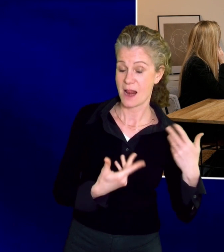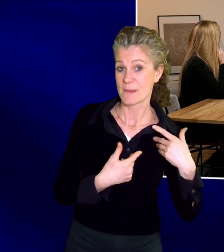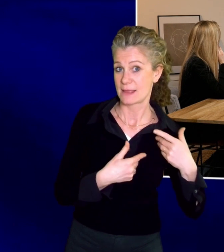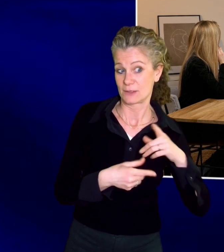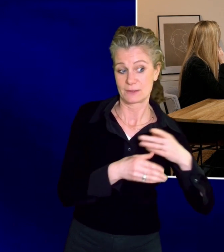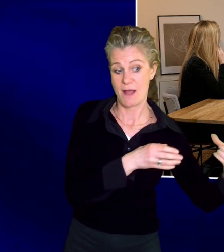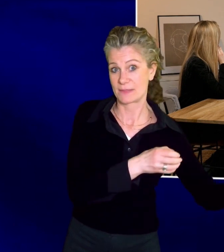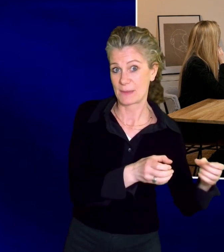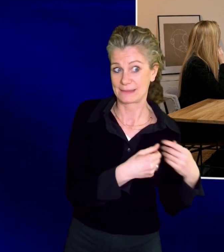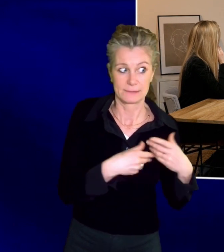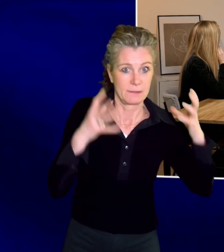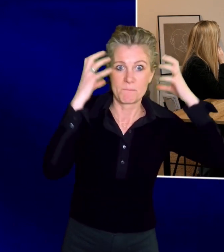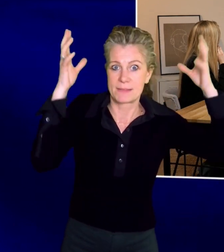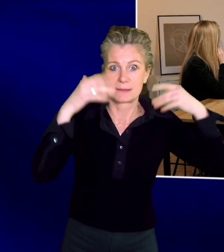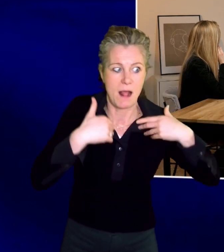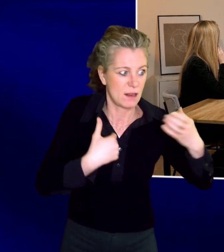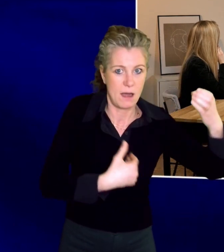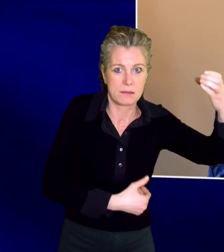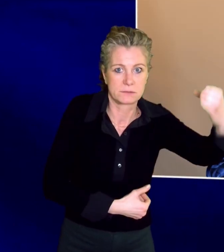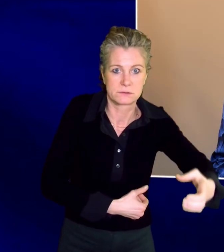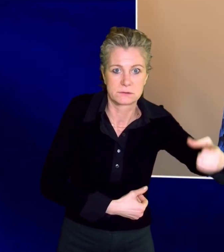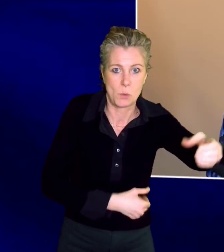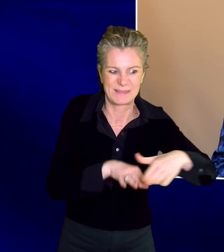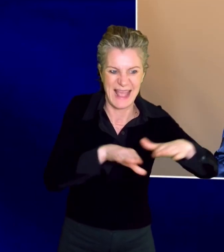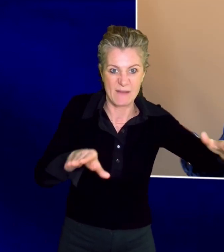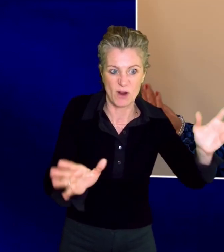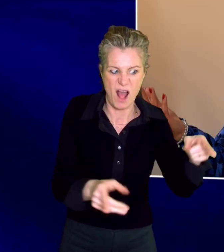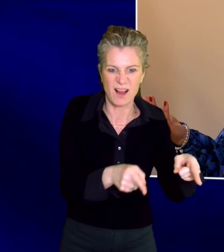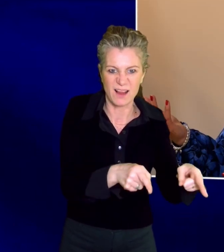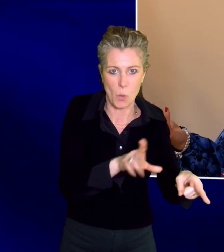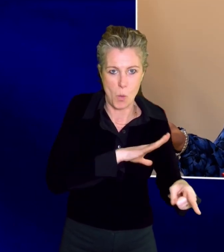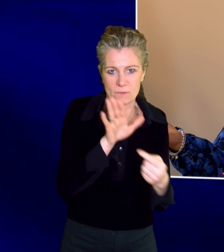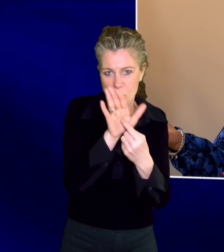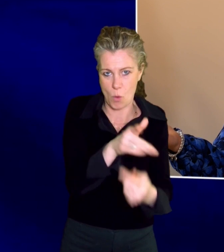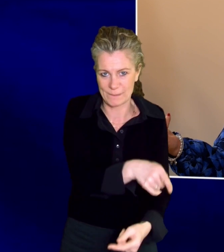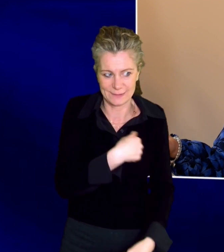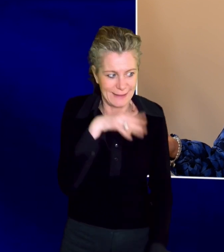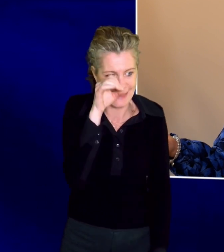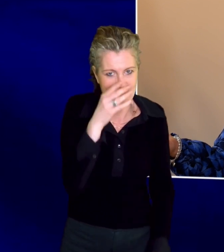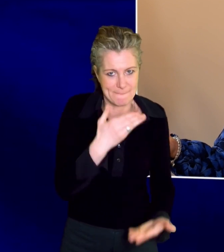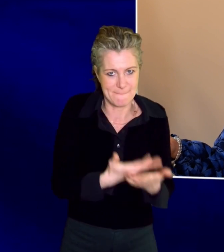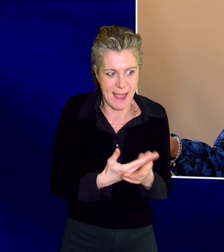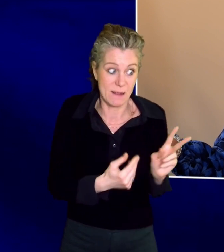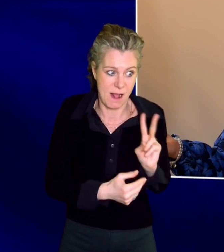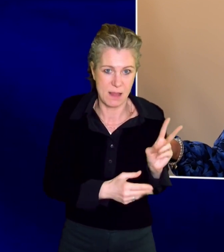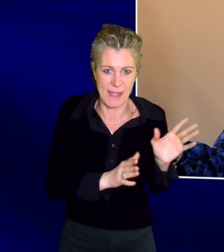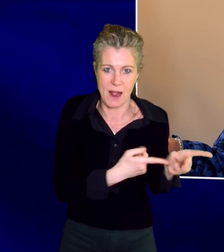Ik raak gewoon in paniek om het feit dat überhaupt een glas op tafel wordt gezet. En dat herkenden wij al. En ik heb dat ook met mijn broer, die heeft ook Usher.